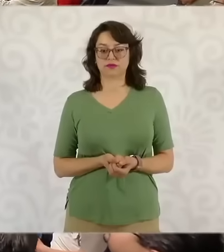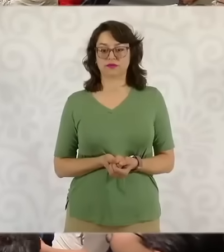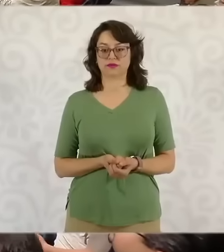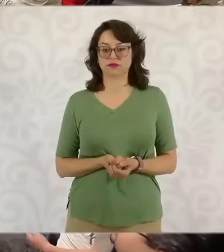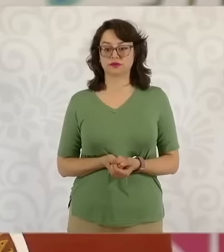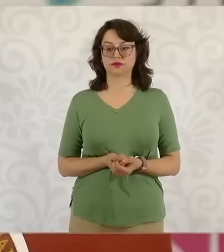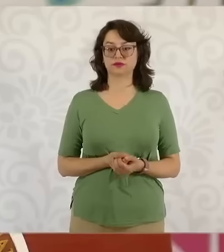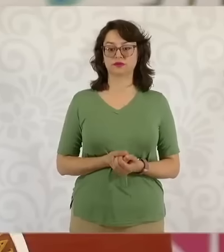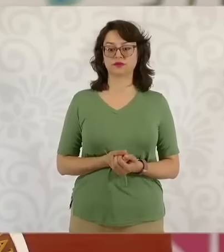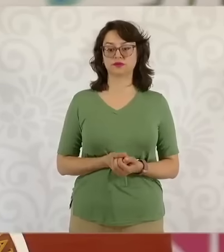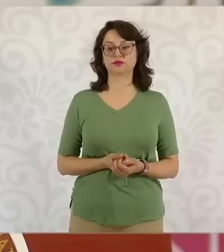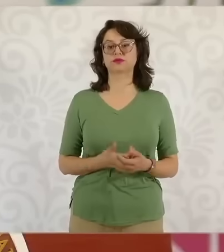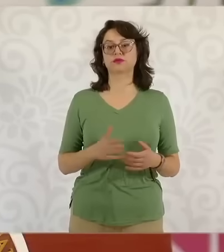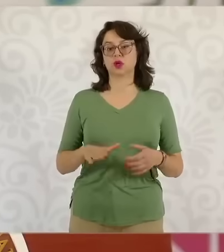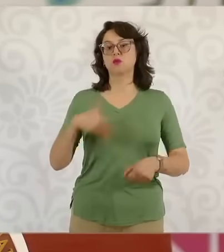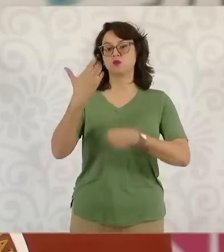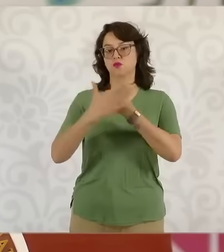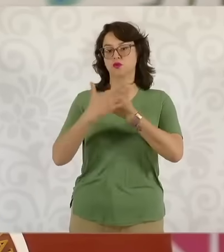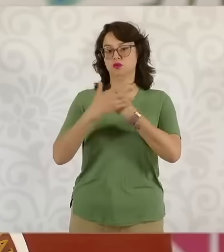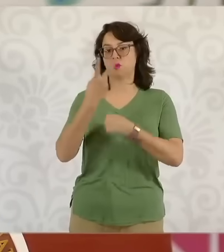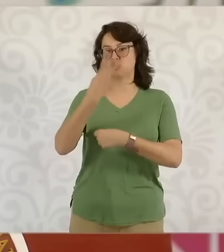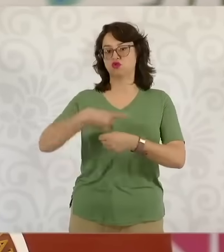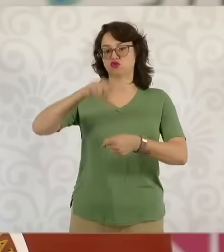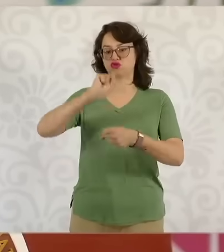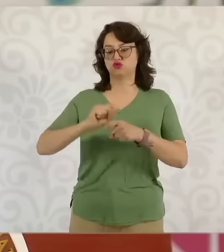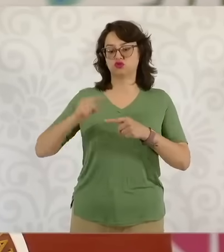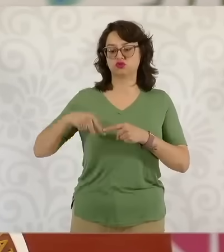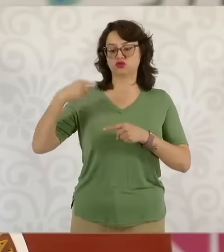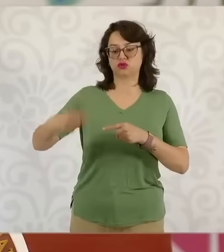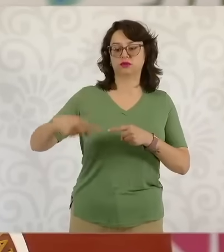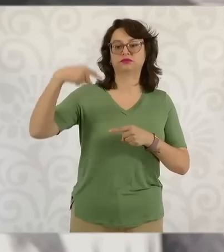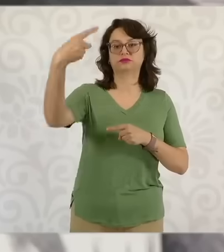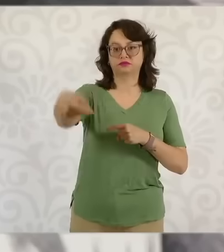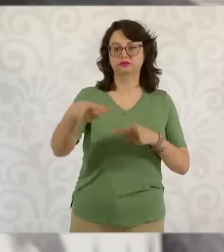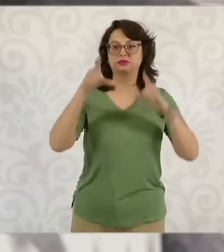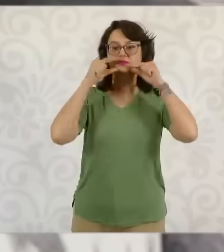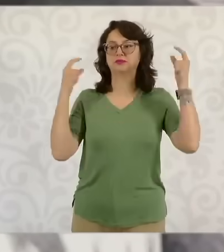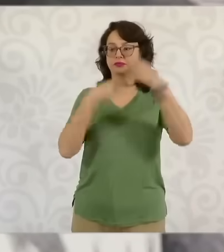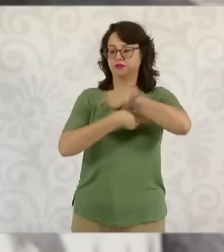semanas retomaremos desde diversas aristas las acciones y el legado de Pancho Villa el